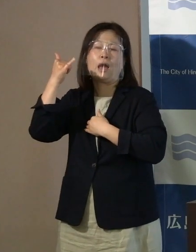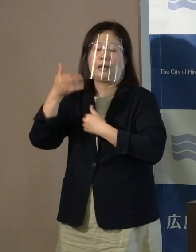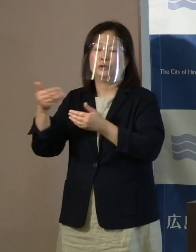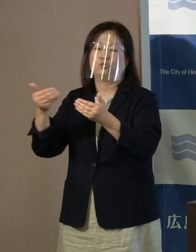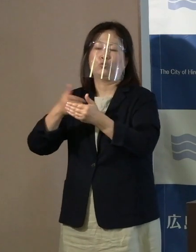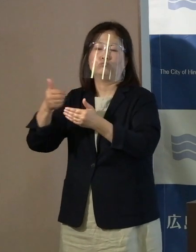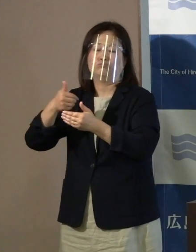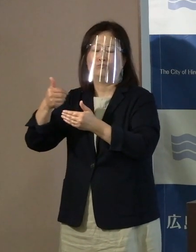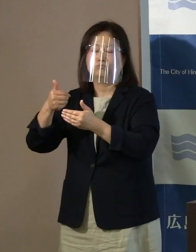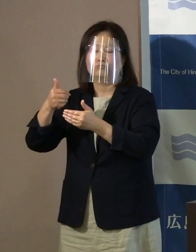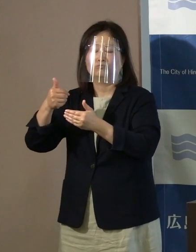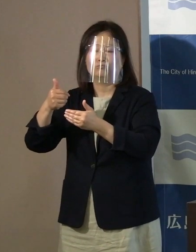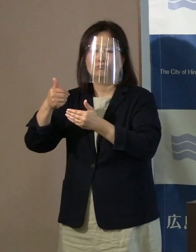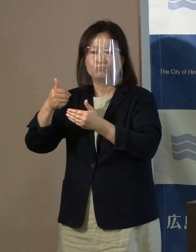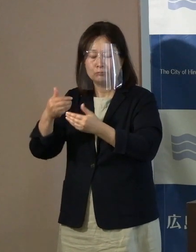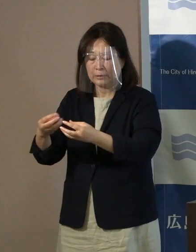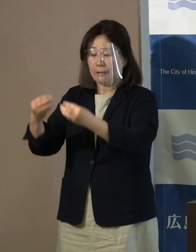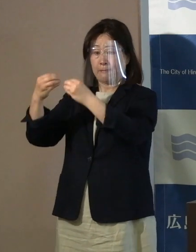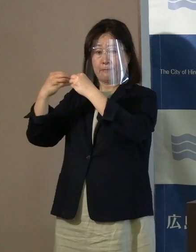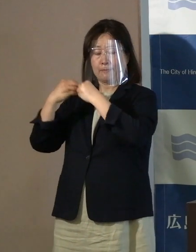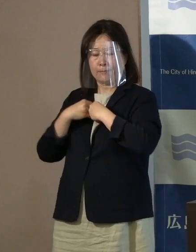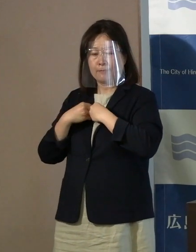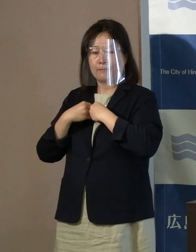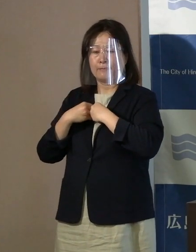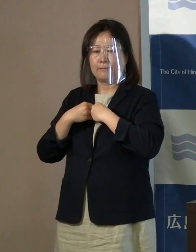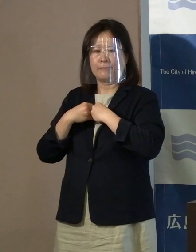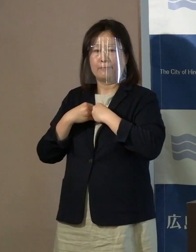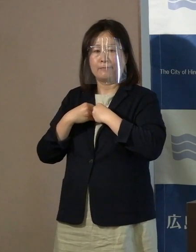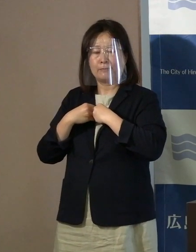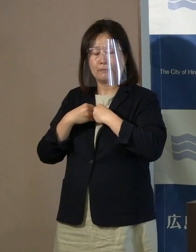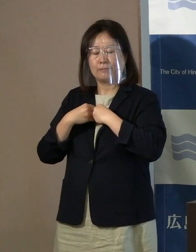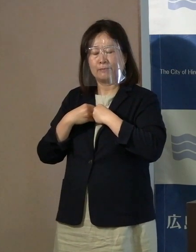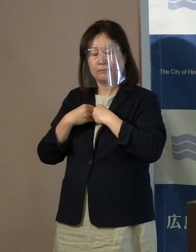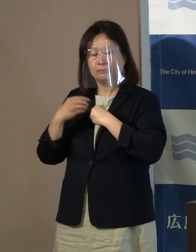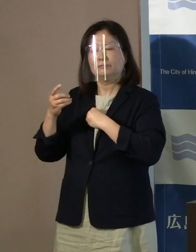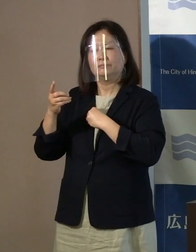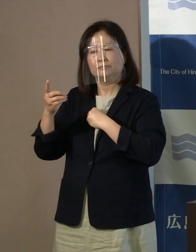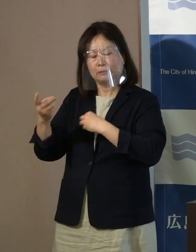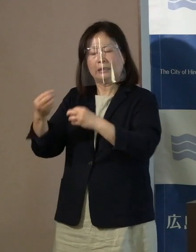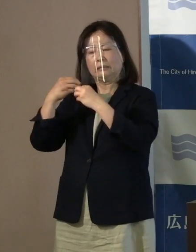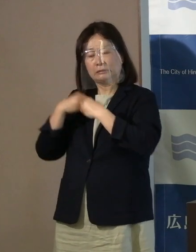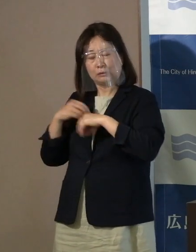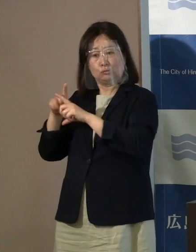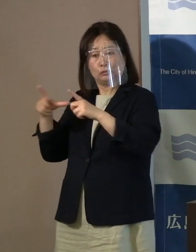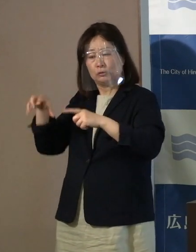そういった感染症が拡大している地域との 行き来をするということがあったりして､